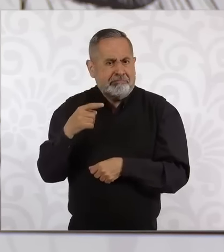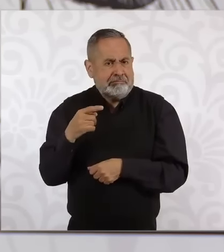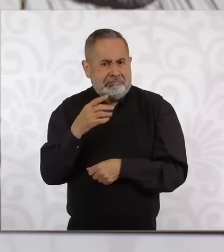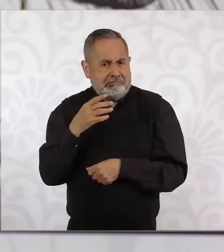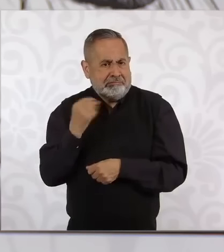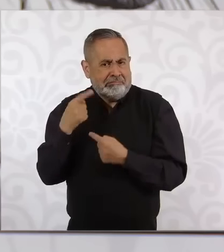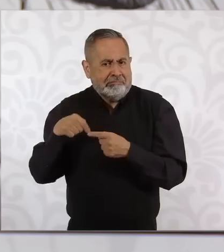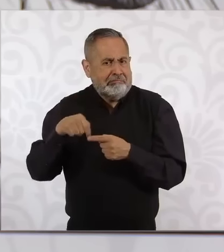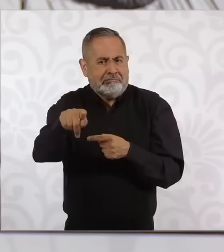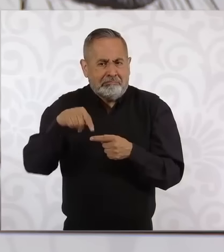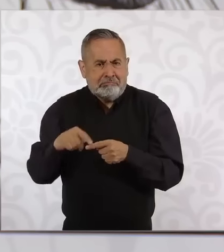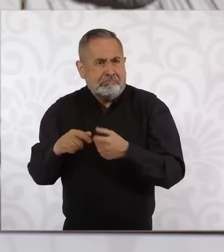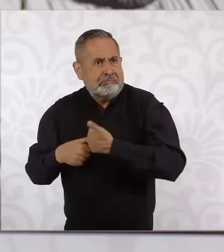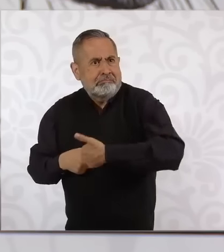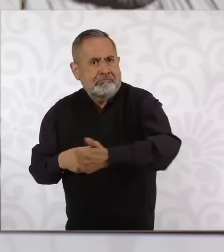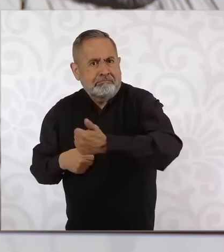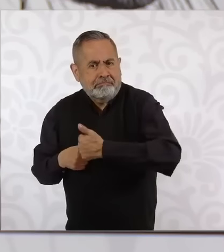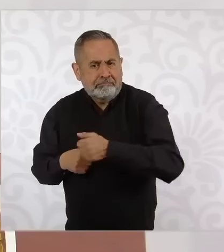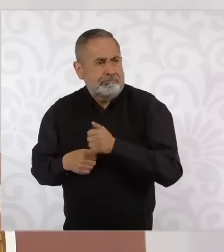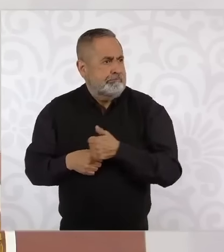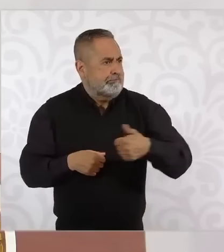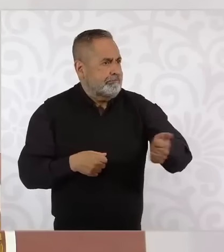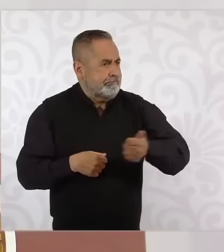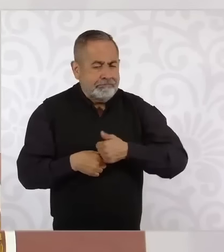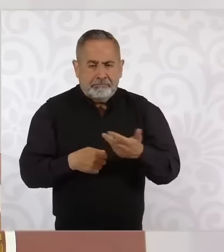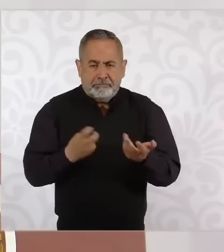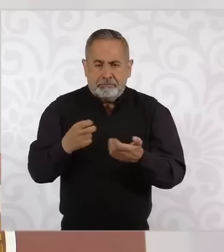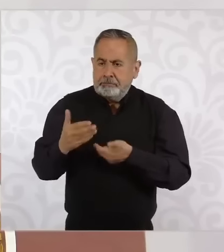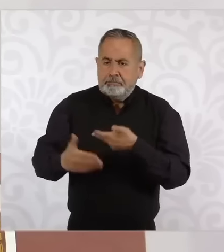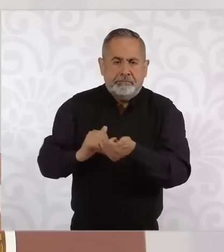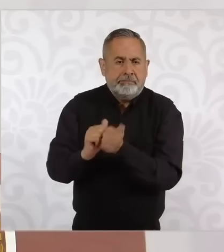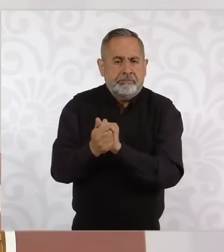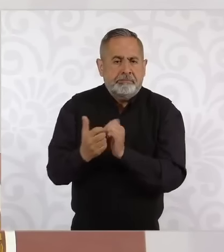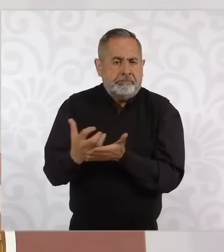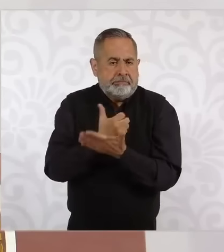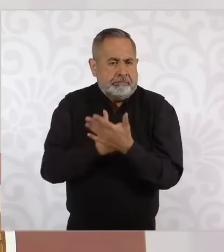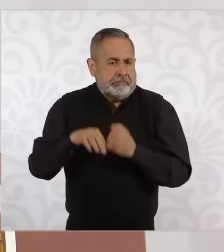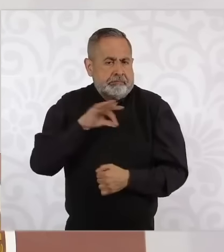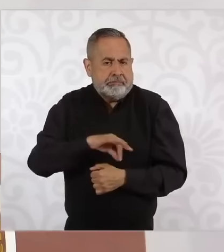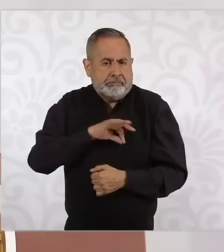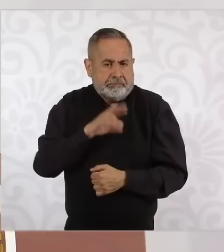lugar a otro. Entonces, obviamente impacta en el desarrollo económico. En algunos lugares donde